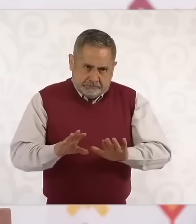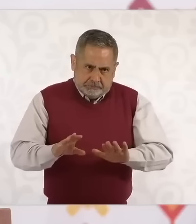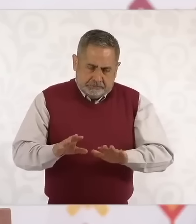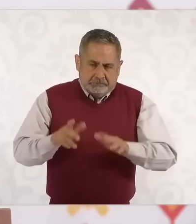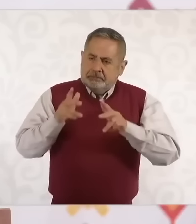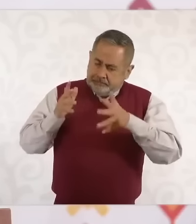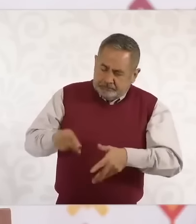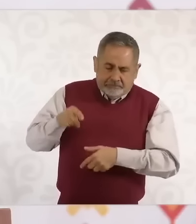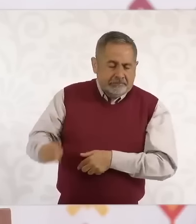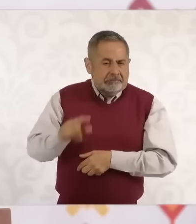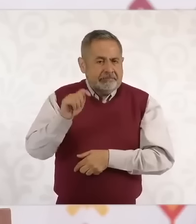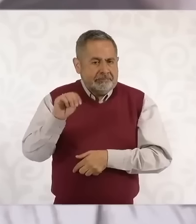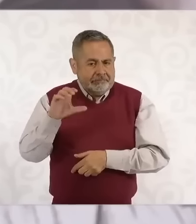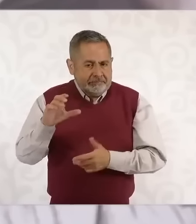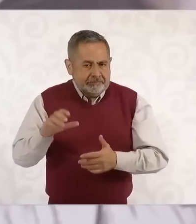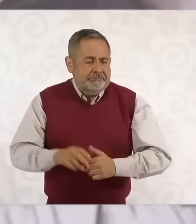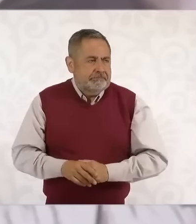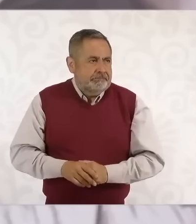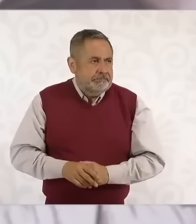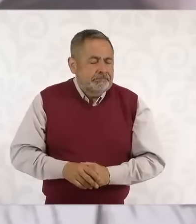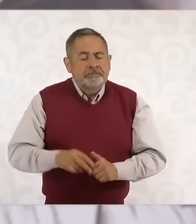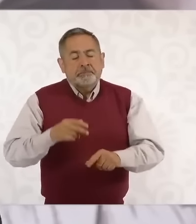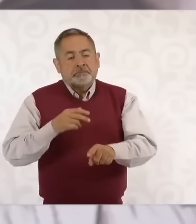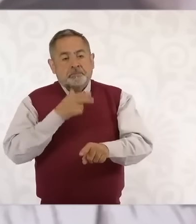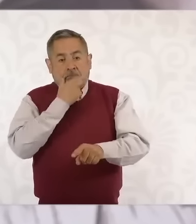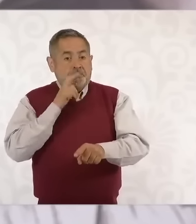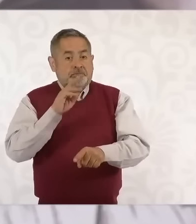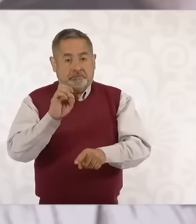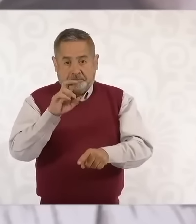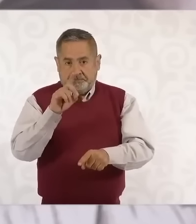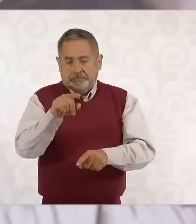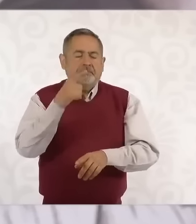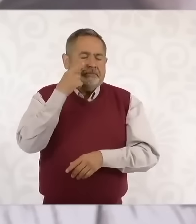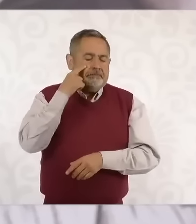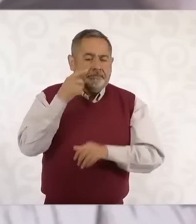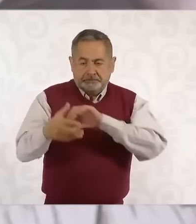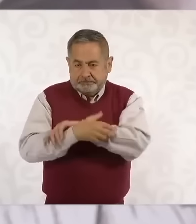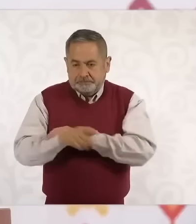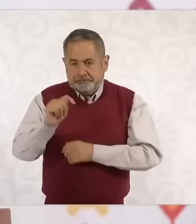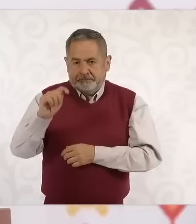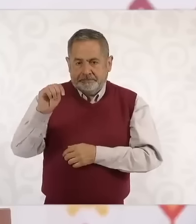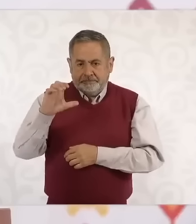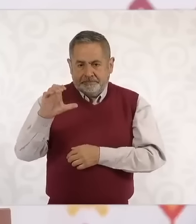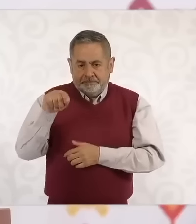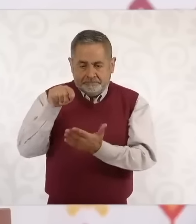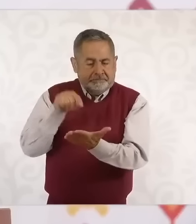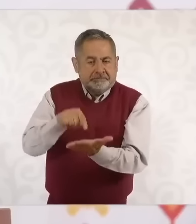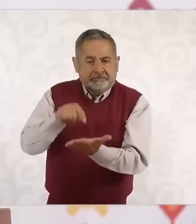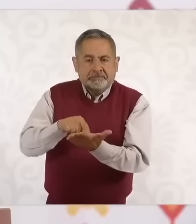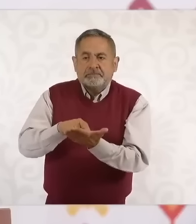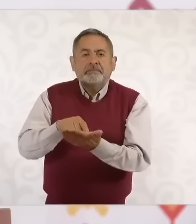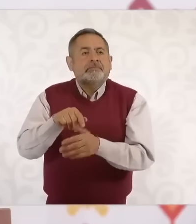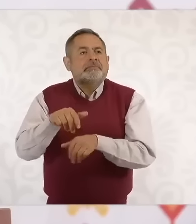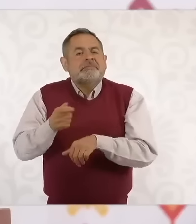previsión del 232, o sea, no puedes eh en el tratado modificar esa disposición legal que existe